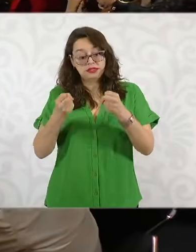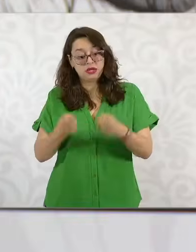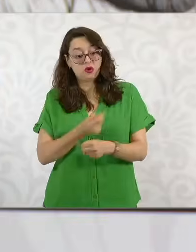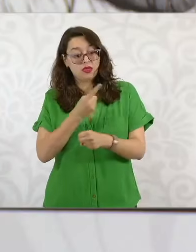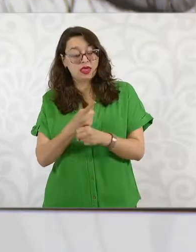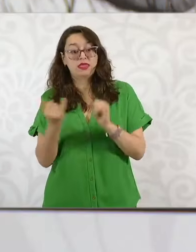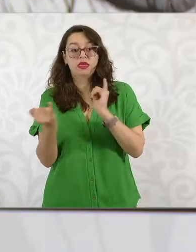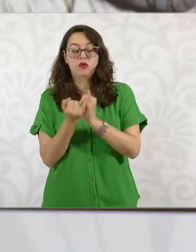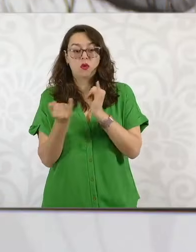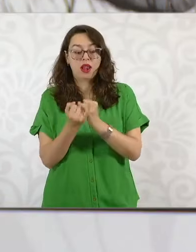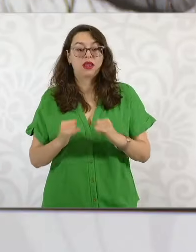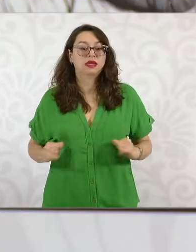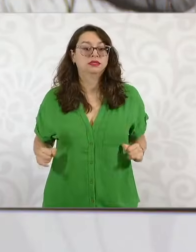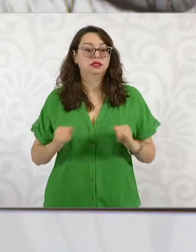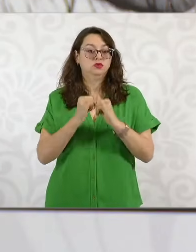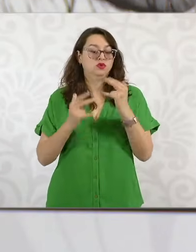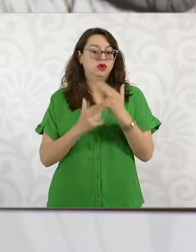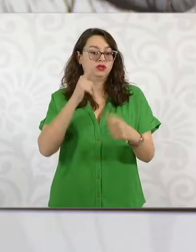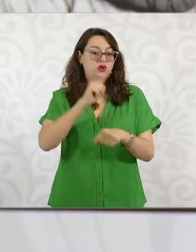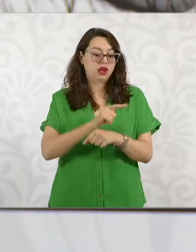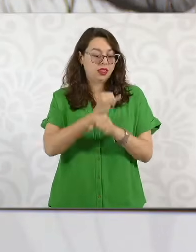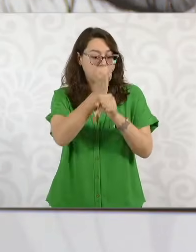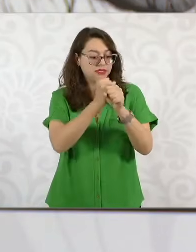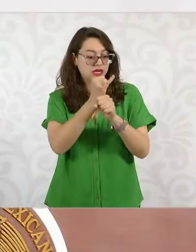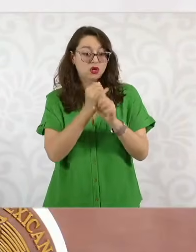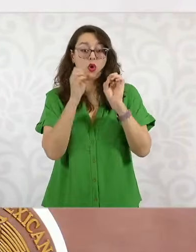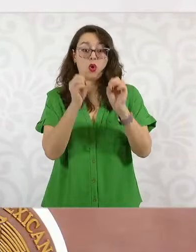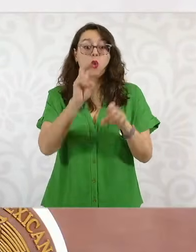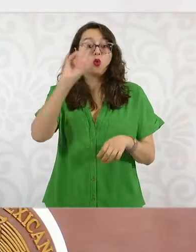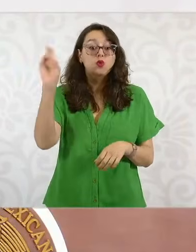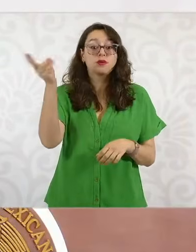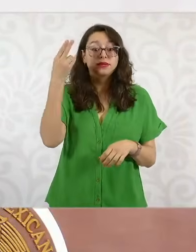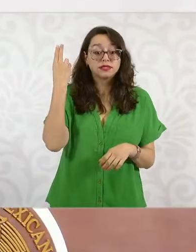como los institutos nacionales de investigación o las universidades públicas o algunas universidades